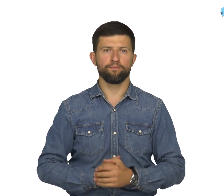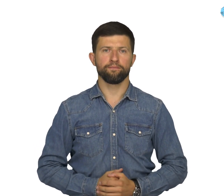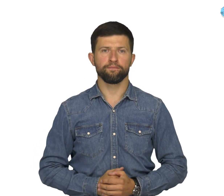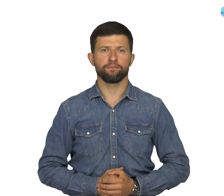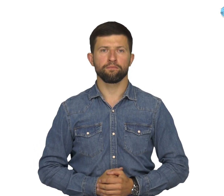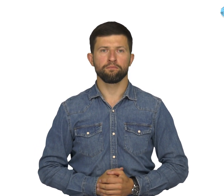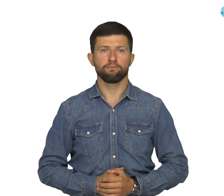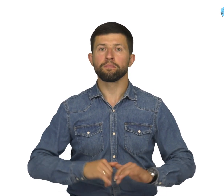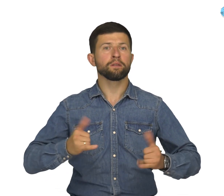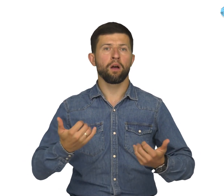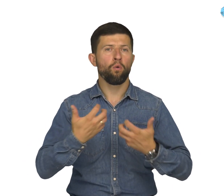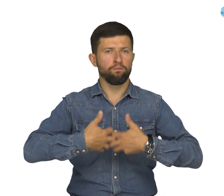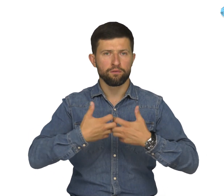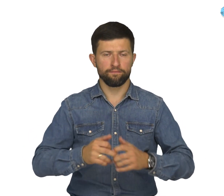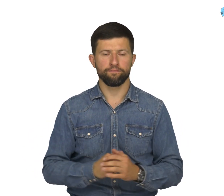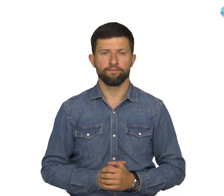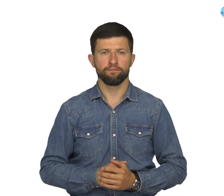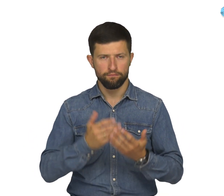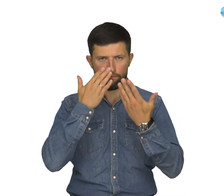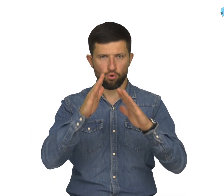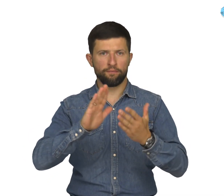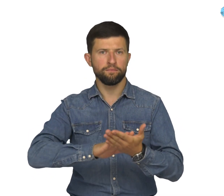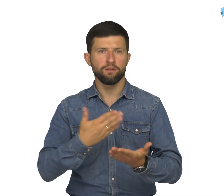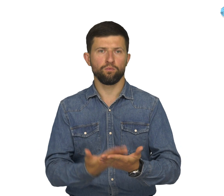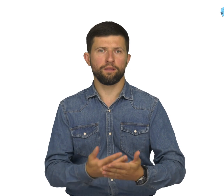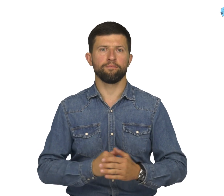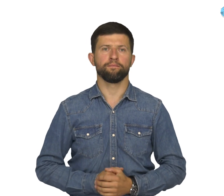Jak obliczyć? Pokażę przykład: